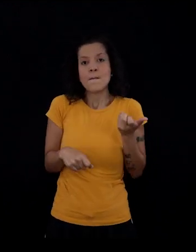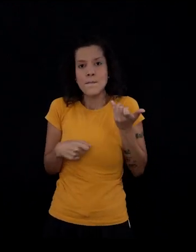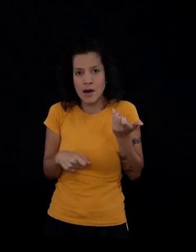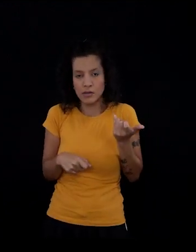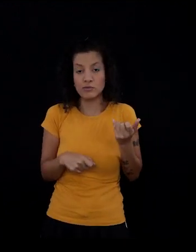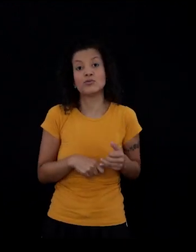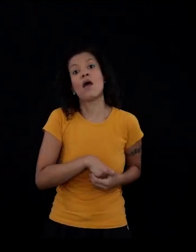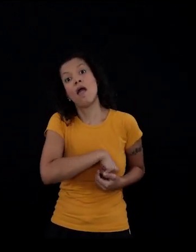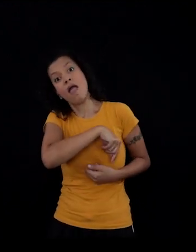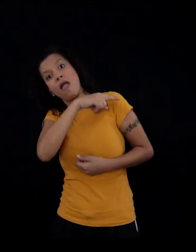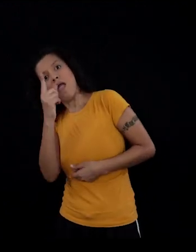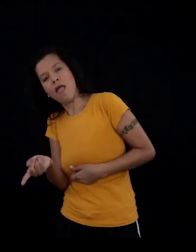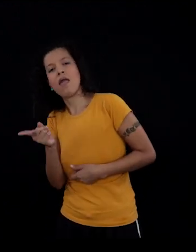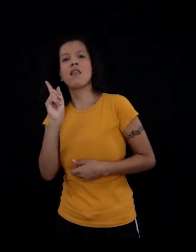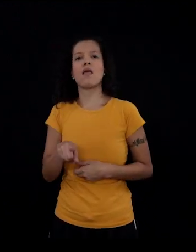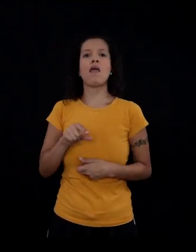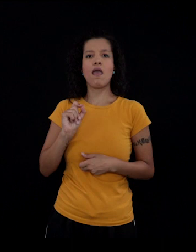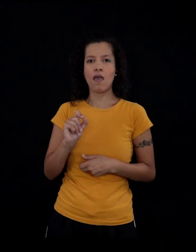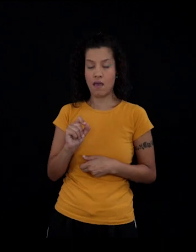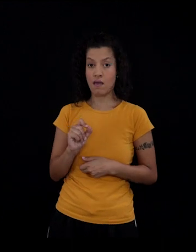o Pinduca faz um carimbó moderno